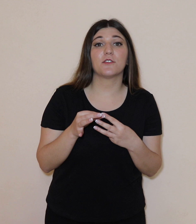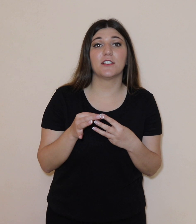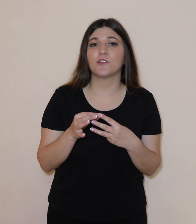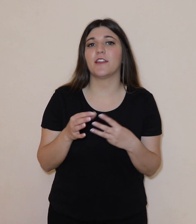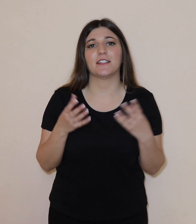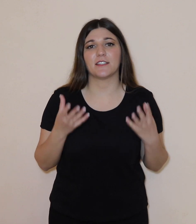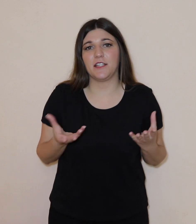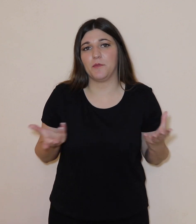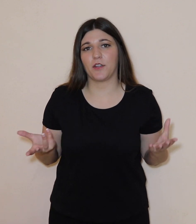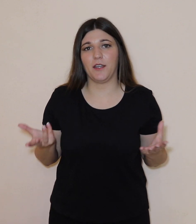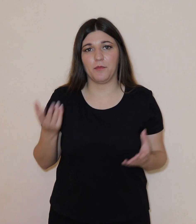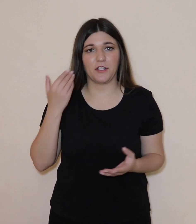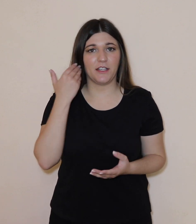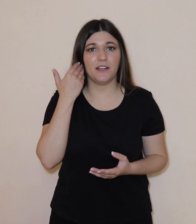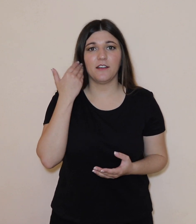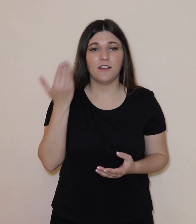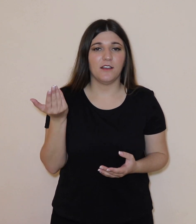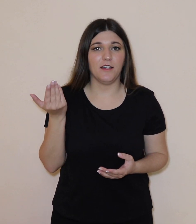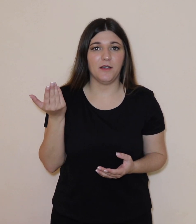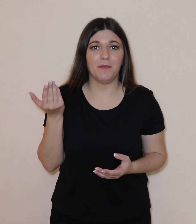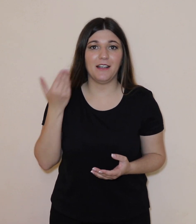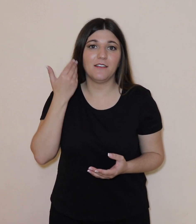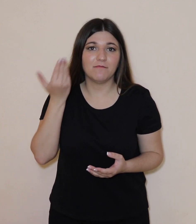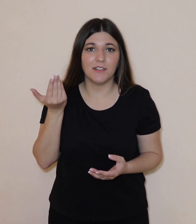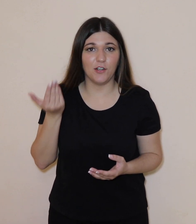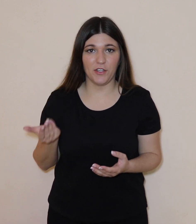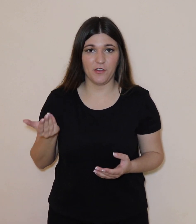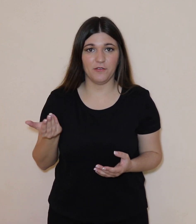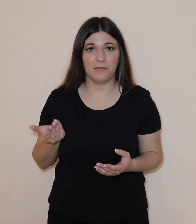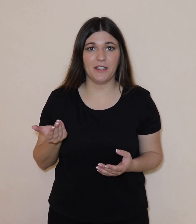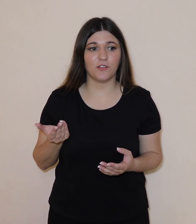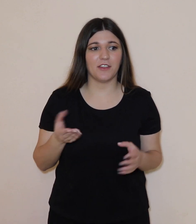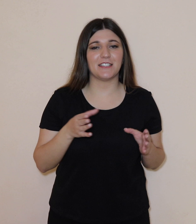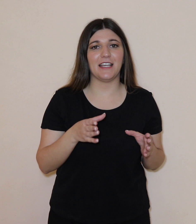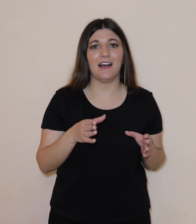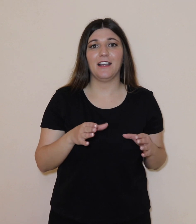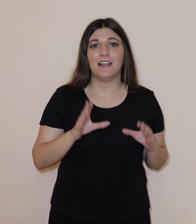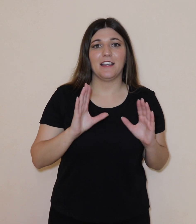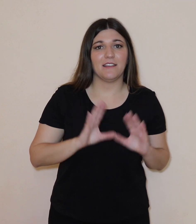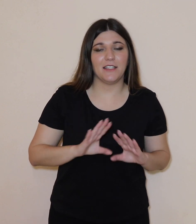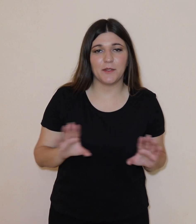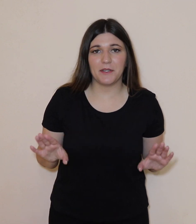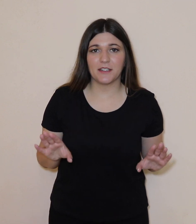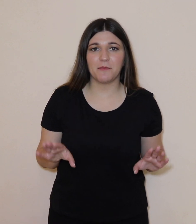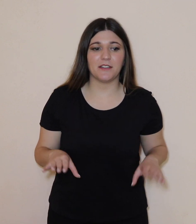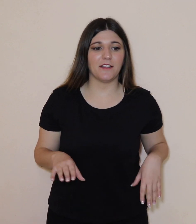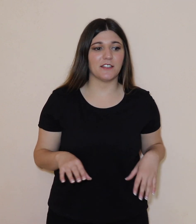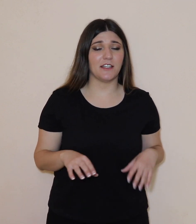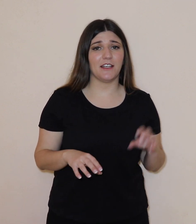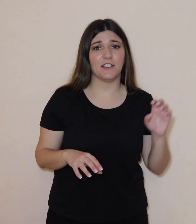personas sordas? Sí, porque porque tienen mal el oído, entonces ya independientemente de si tienes